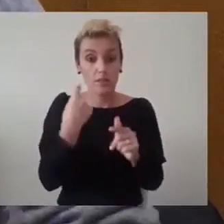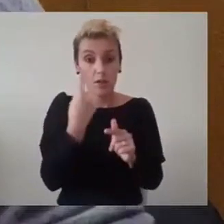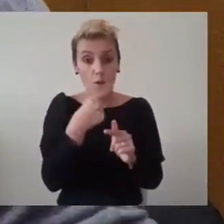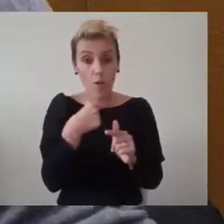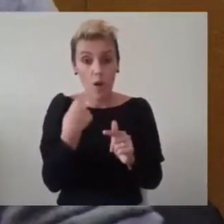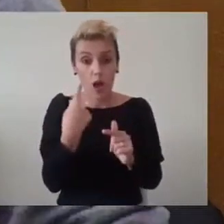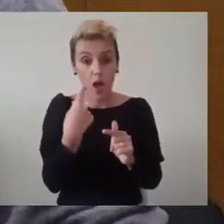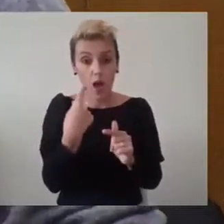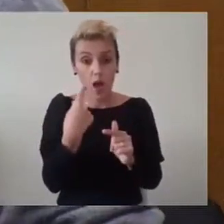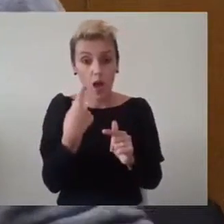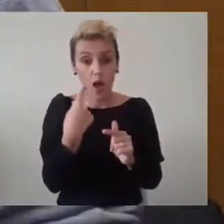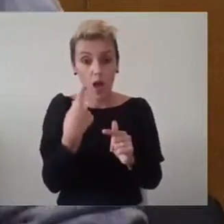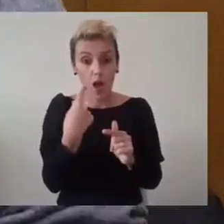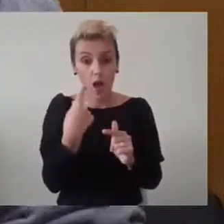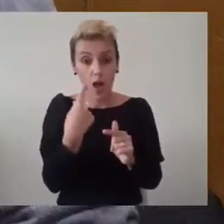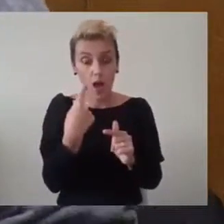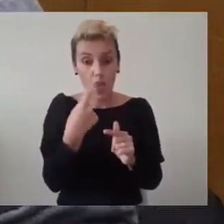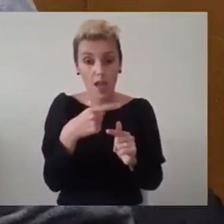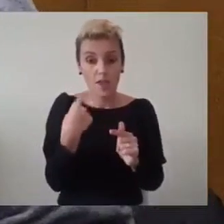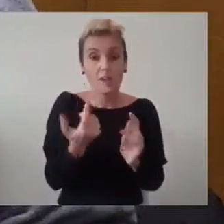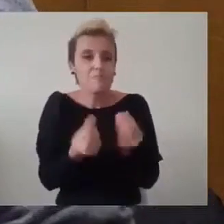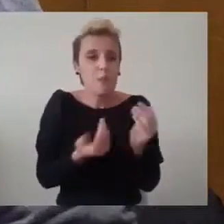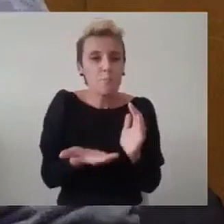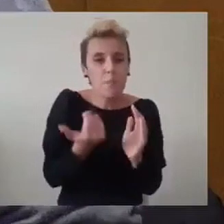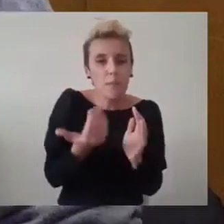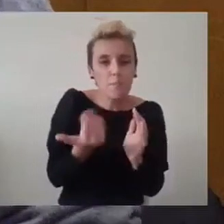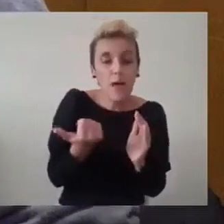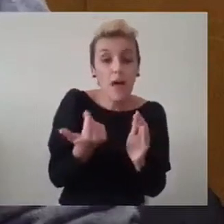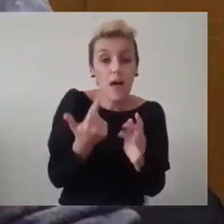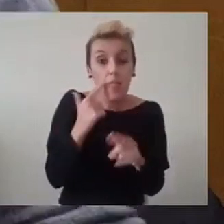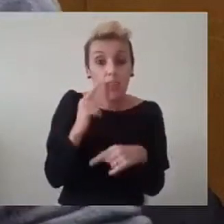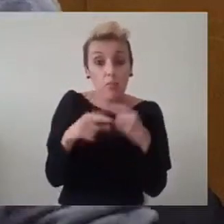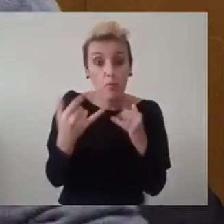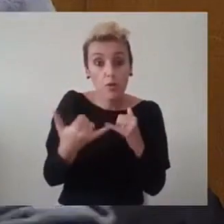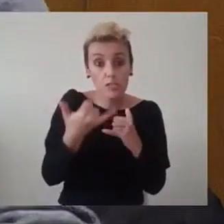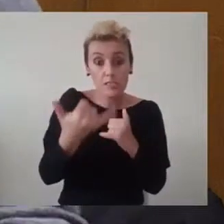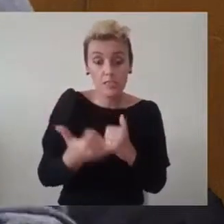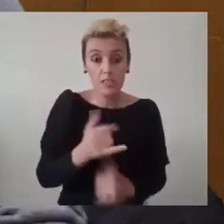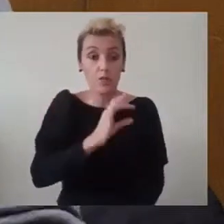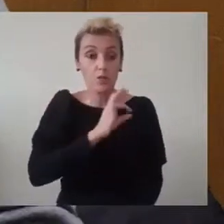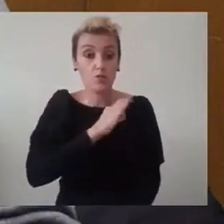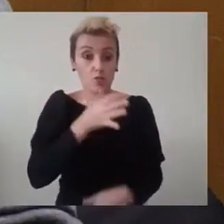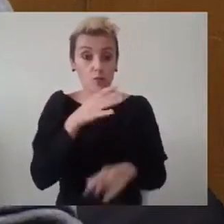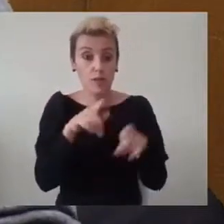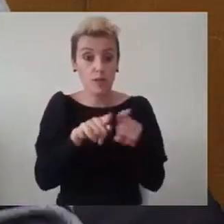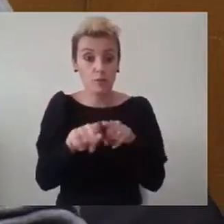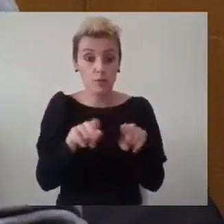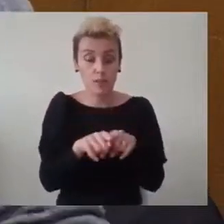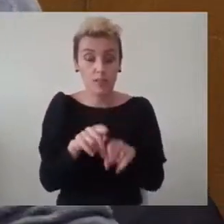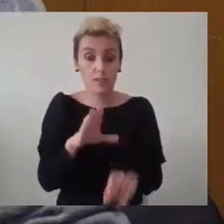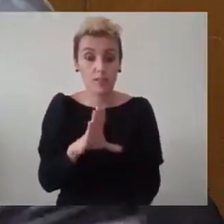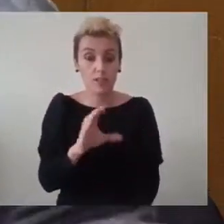na ferradura, é engraçado que no ponto imediatamente seguinte o senhor Deputado João Viegas aproveita um relatório